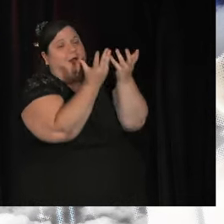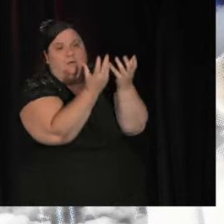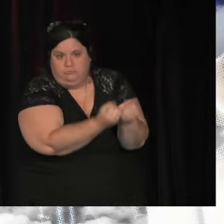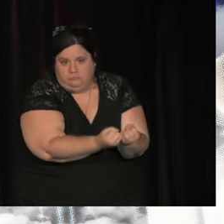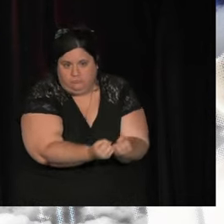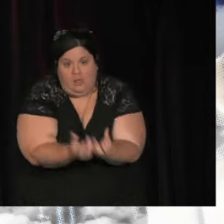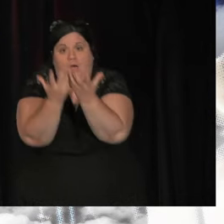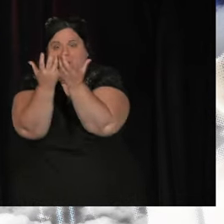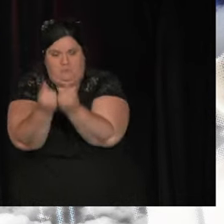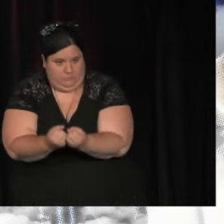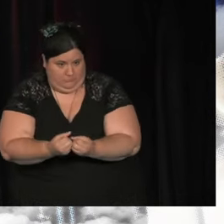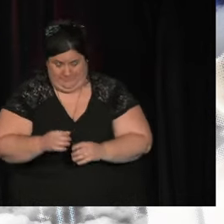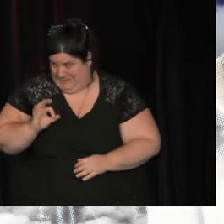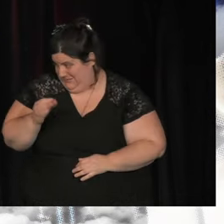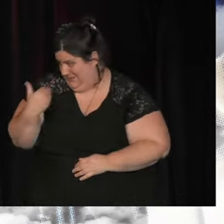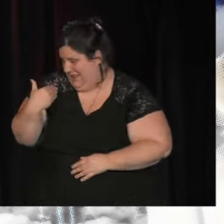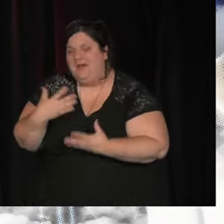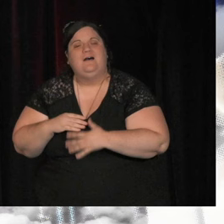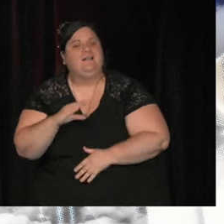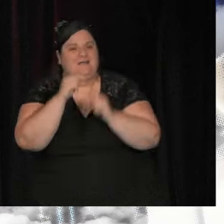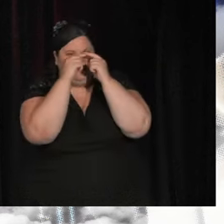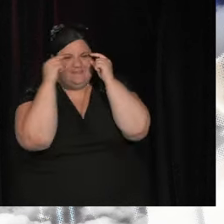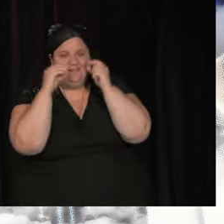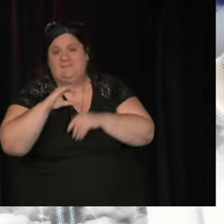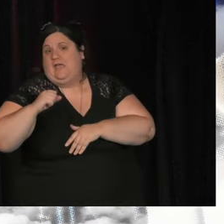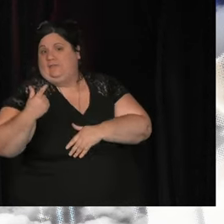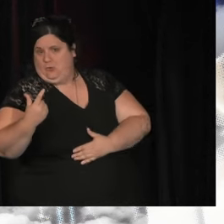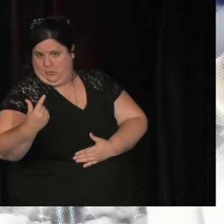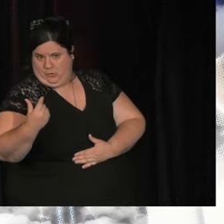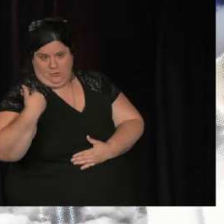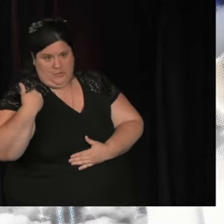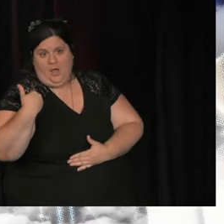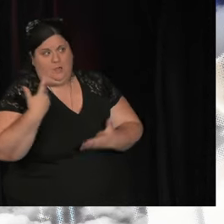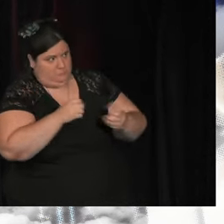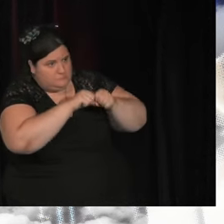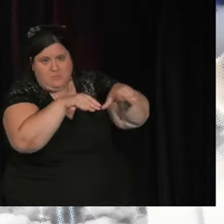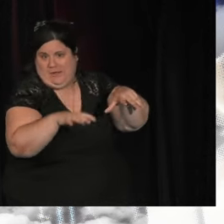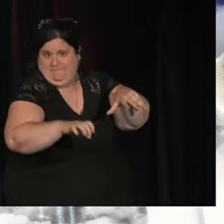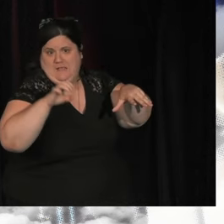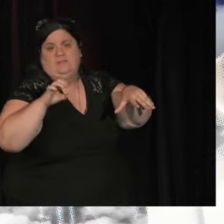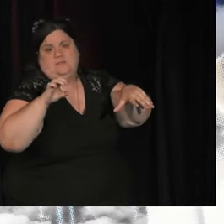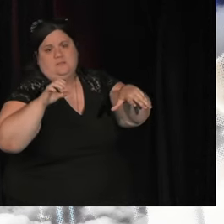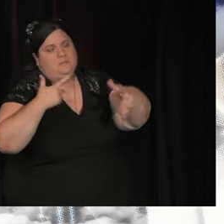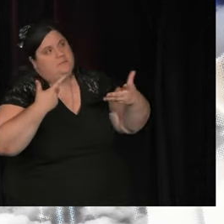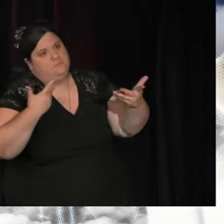puisque Counter Strike 2, c'est sorti mercredi donc c'était il y a quelques jours à peine. Et la transition se passe globalement bien. Il y a des gens qui râlent parce qu'il y a des soucis d'optimisation,